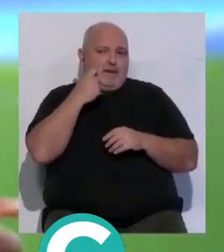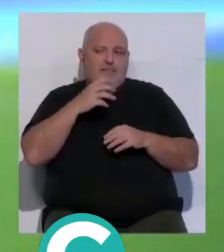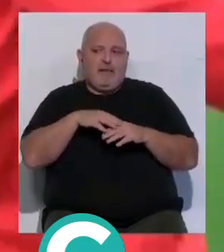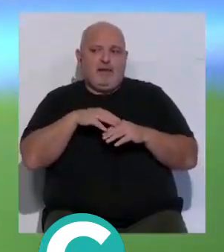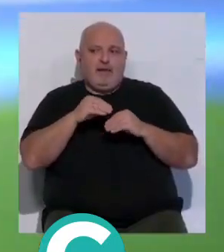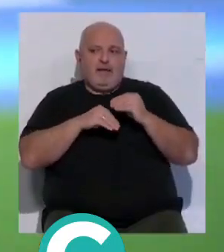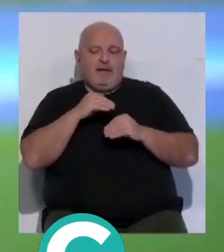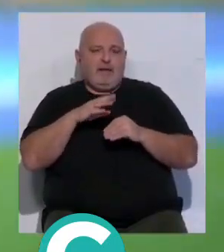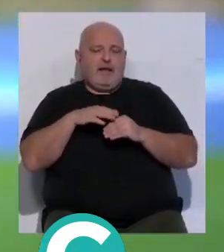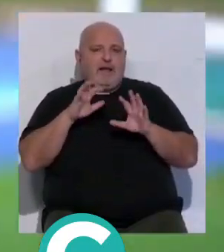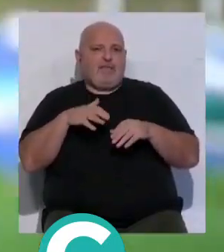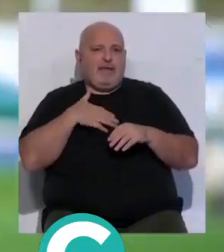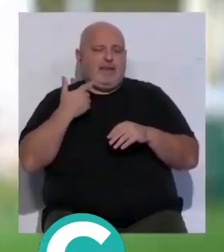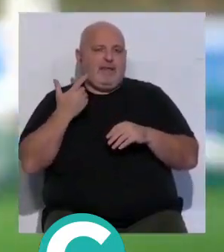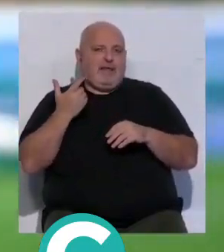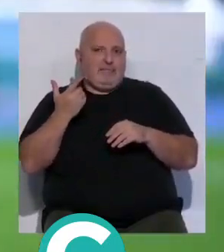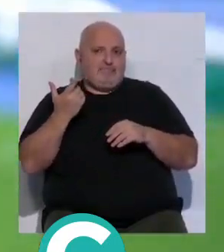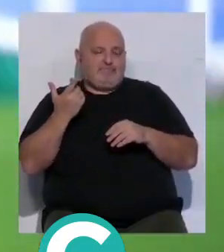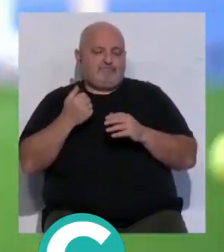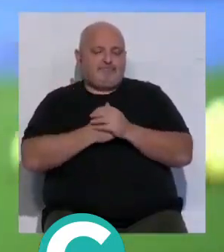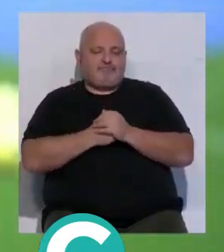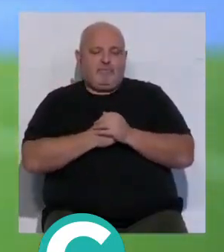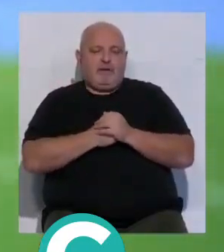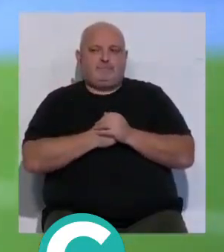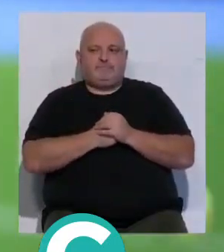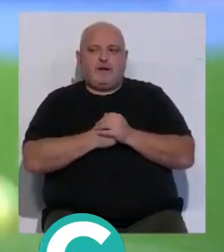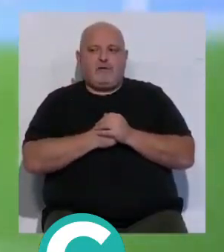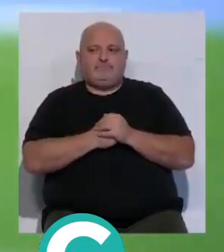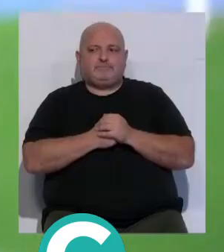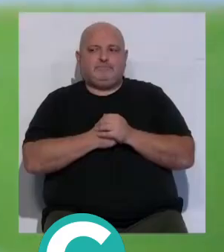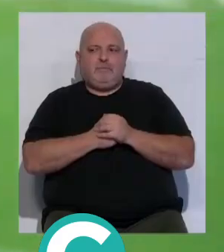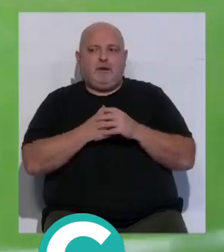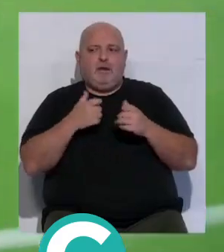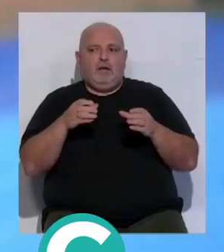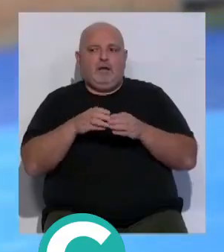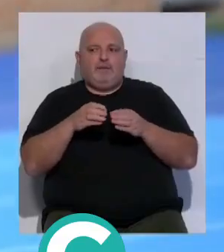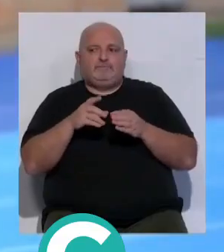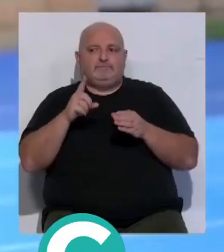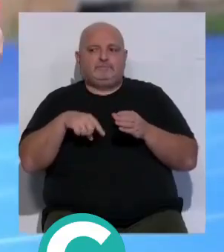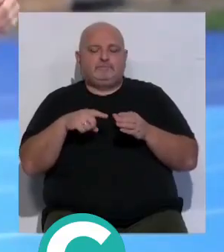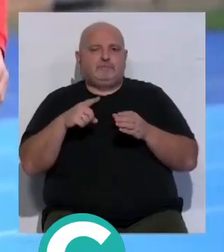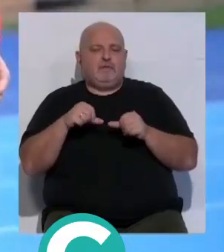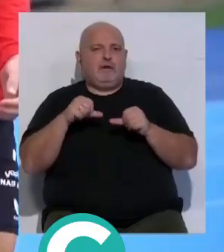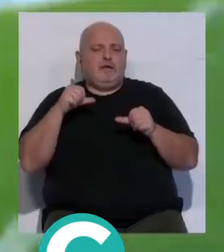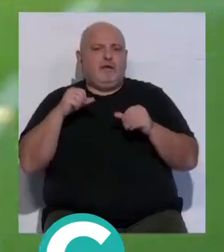bastante tocado al Cádiz de Sergio claro y bueno es un equipo que también fuera de casa le ha